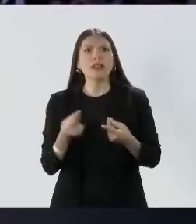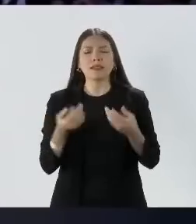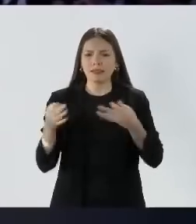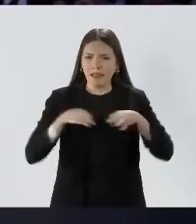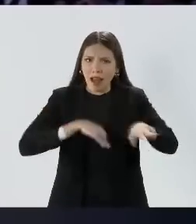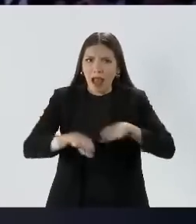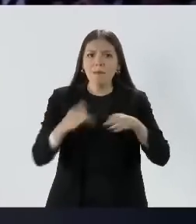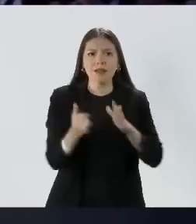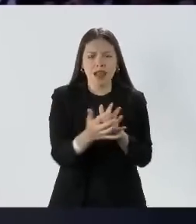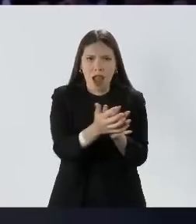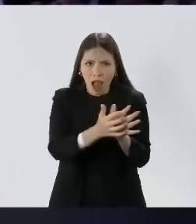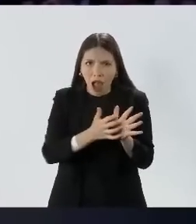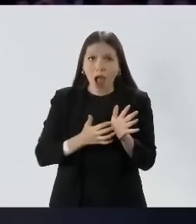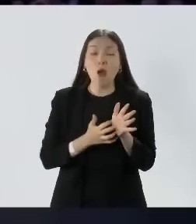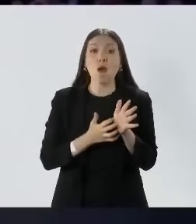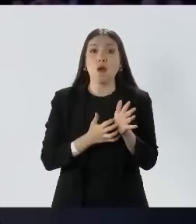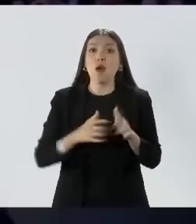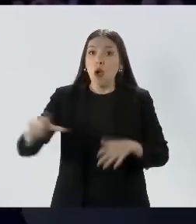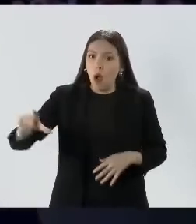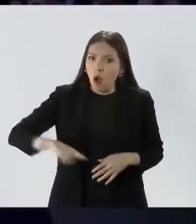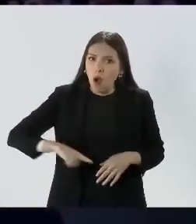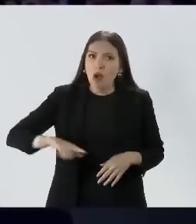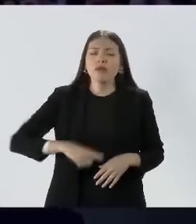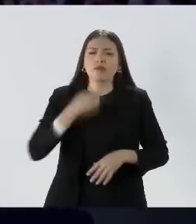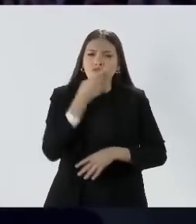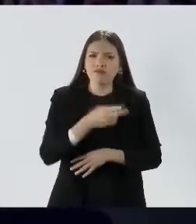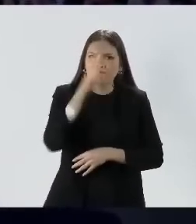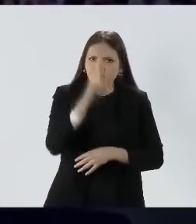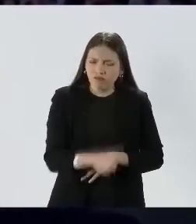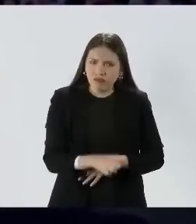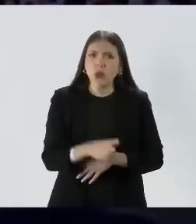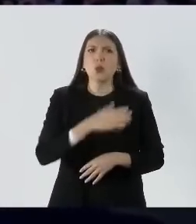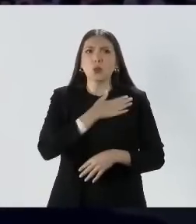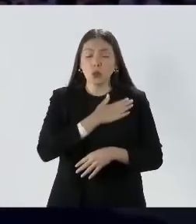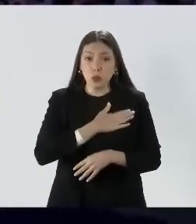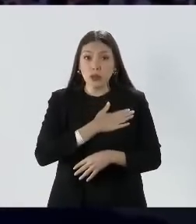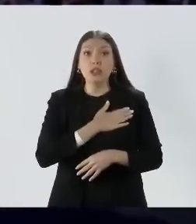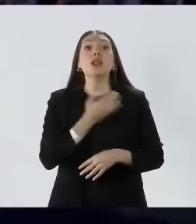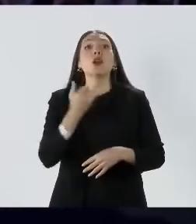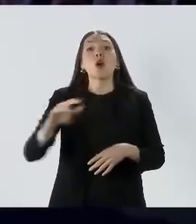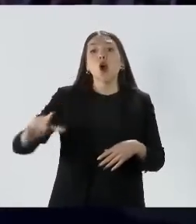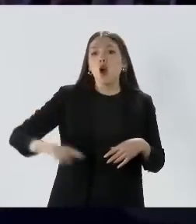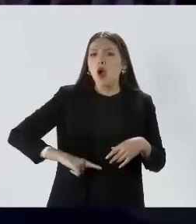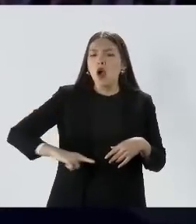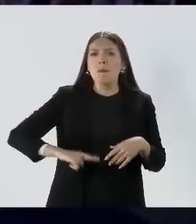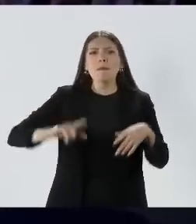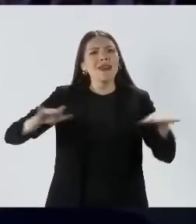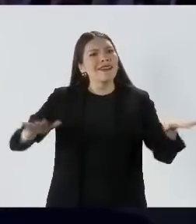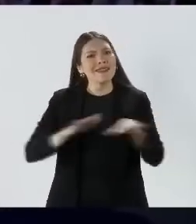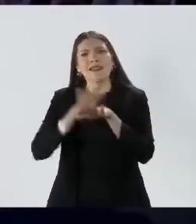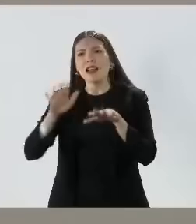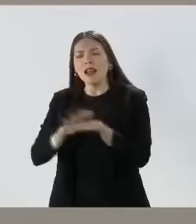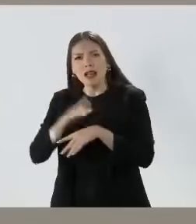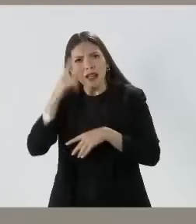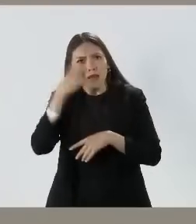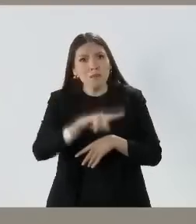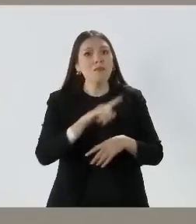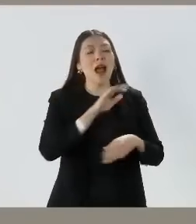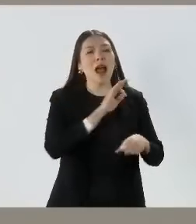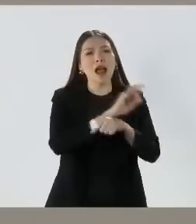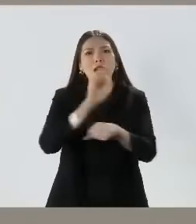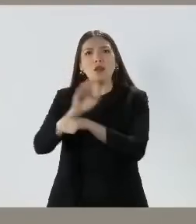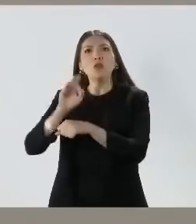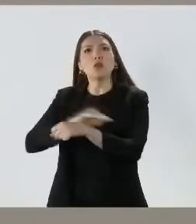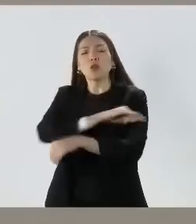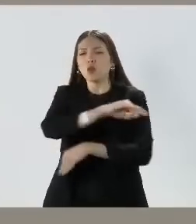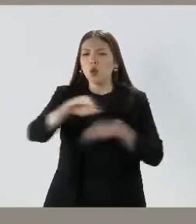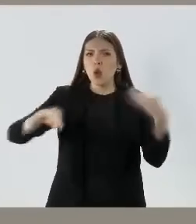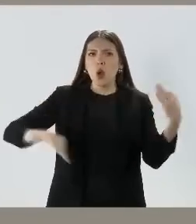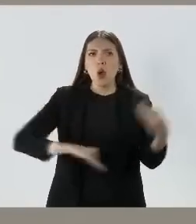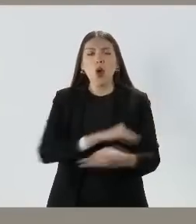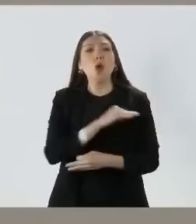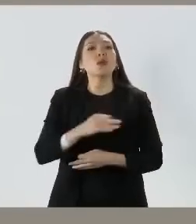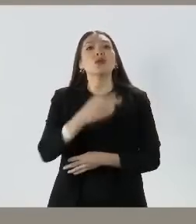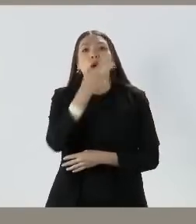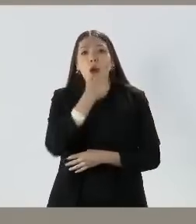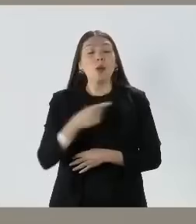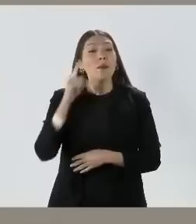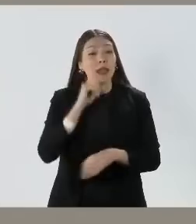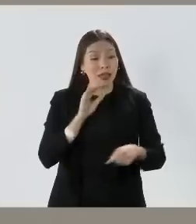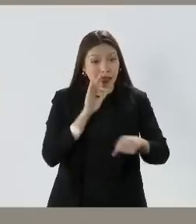incluyente y democrático gobierno que reivindica por el bien de todas y todos primero las y los